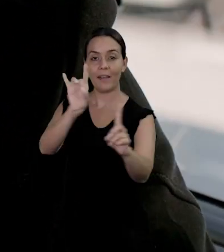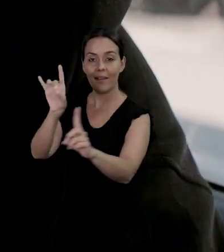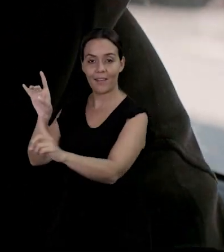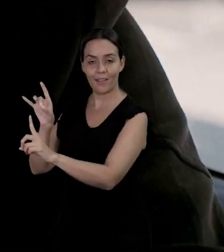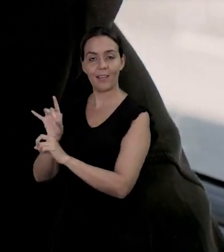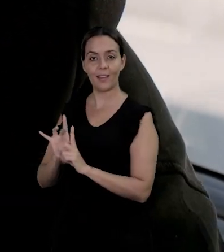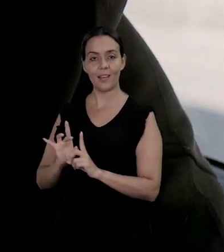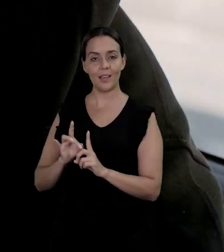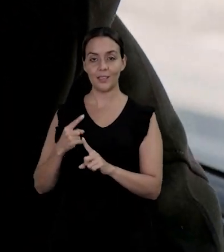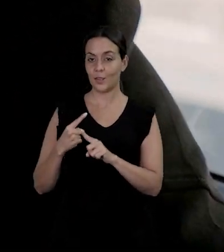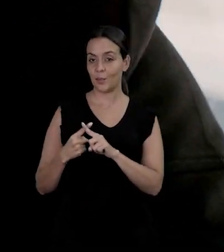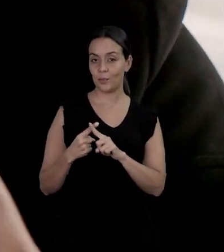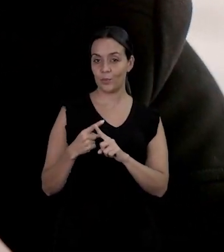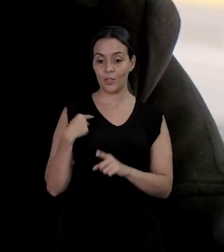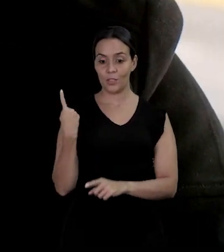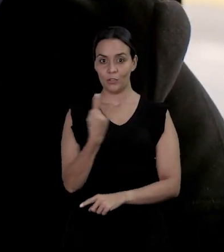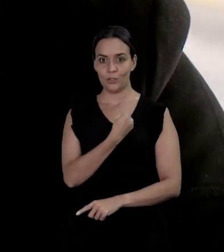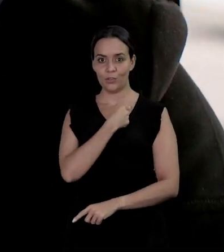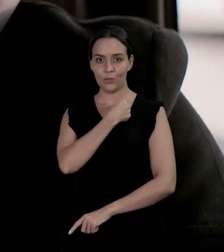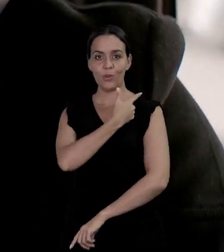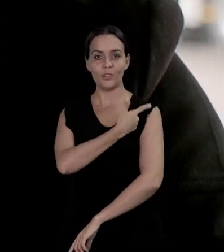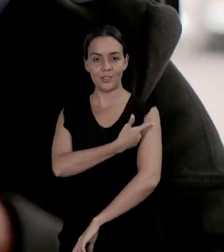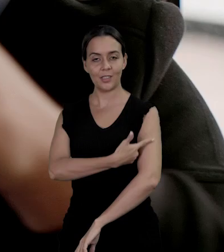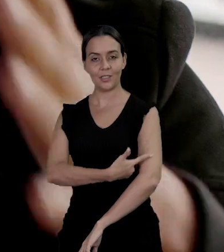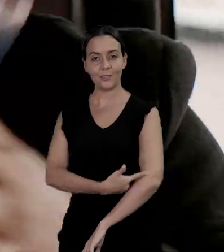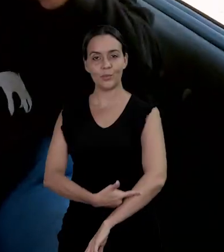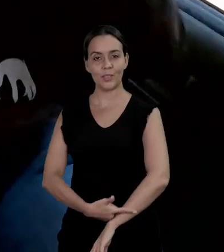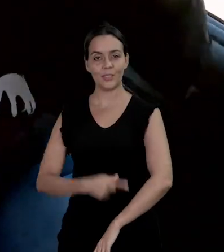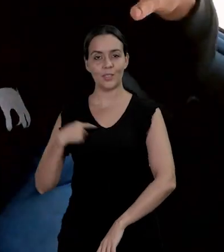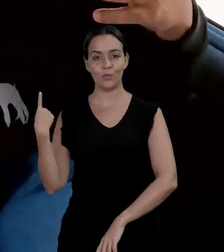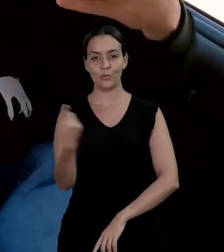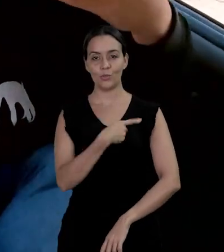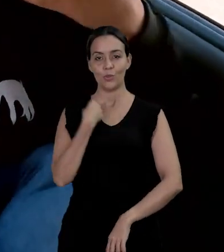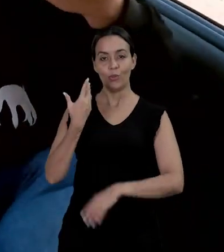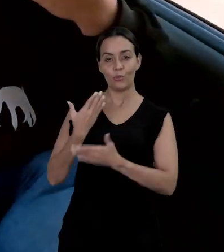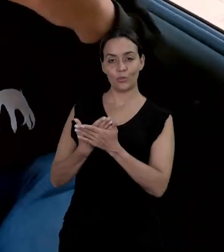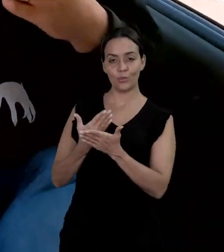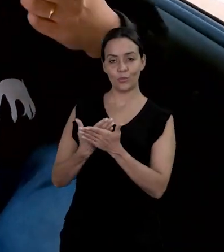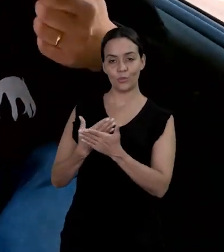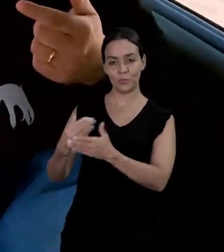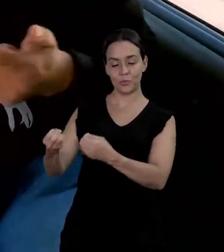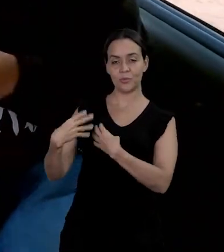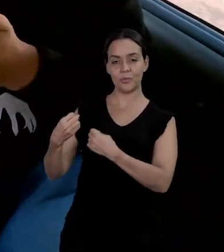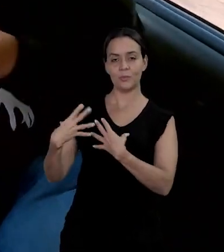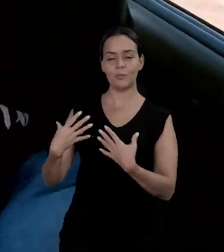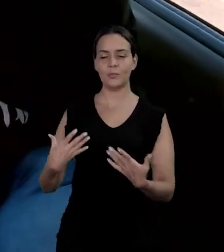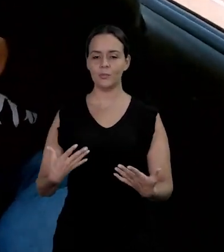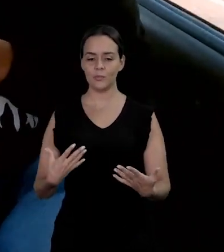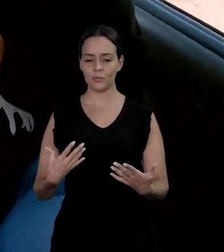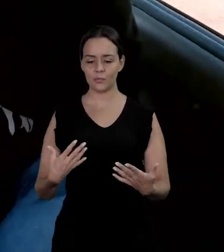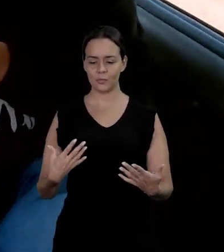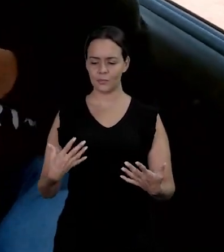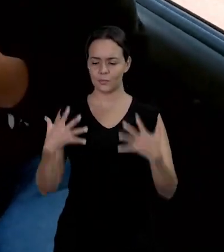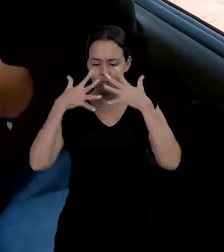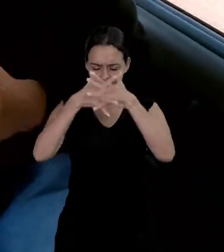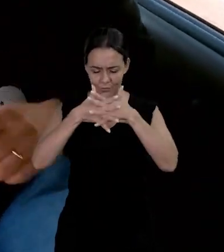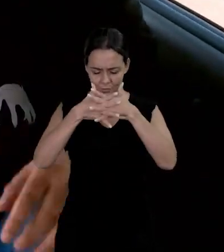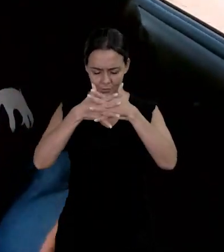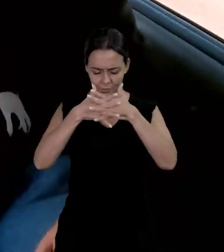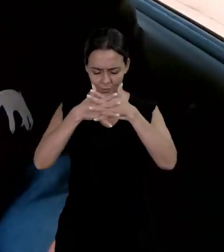que, pelo fato da nossa educação ser voltada para o trabalho e ser particularizada em partes, na hora de dar esse conflito, gera um problema.